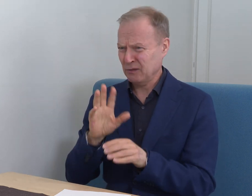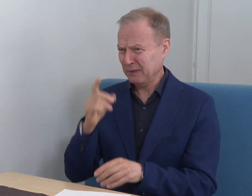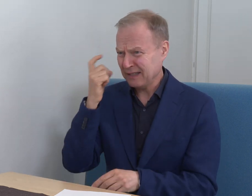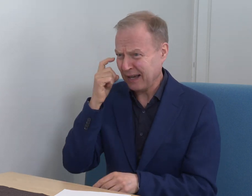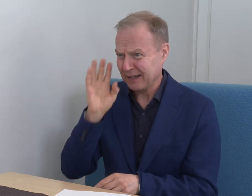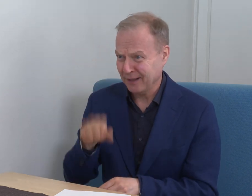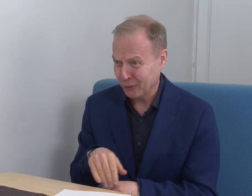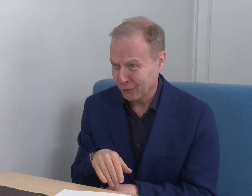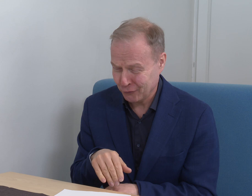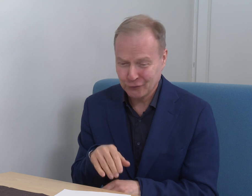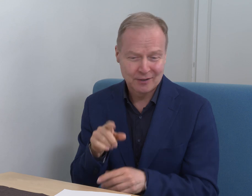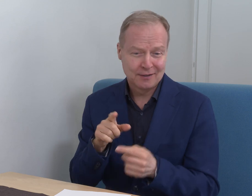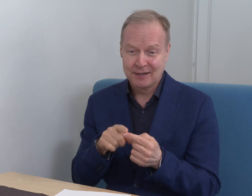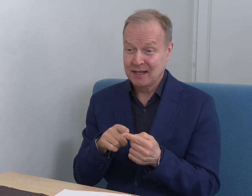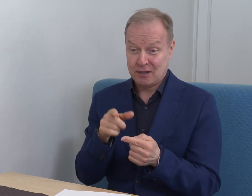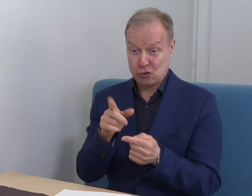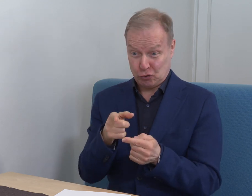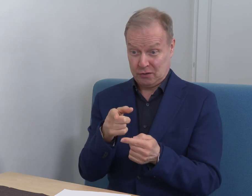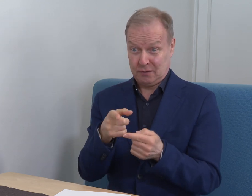Se ei ollut järkevää.